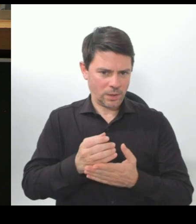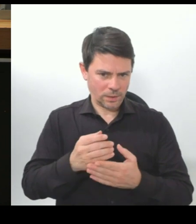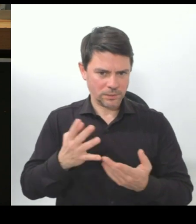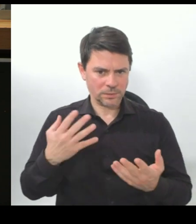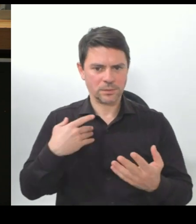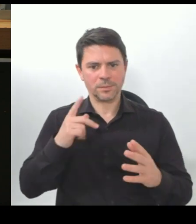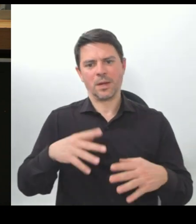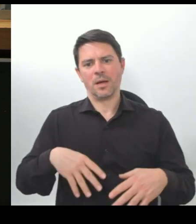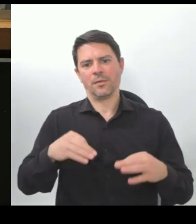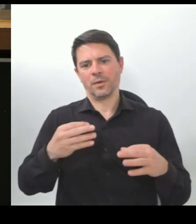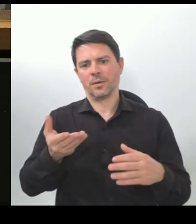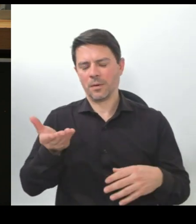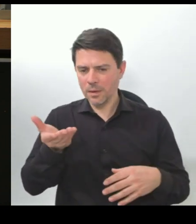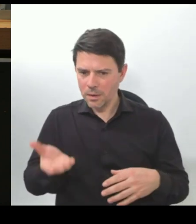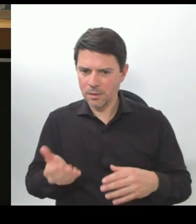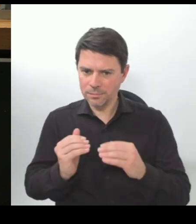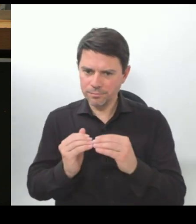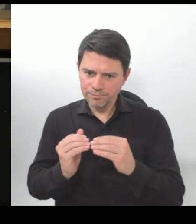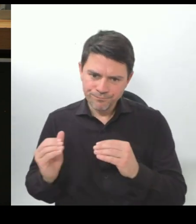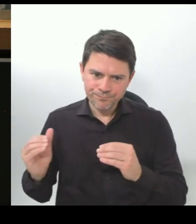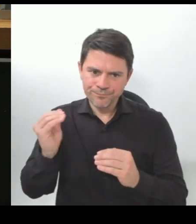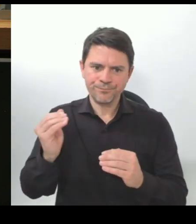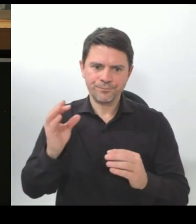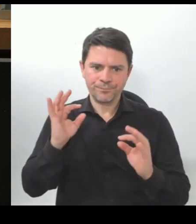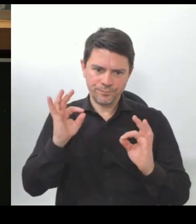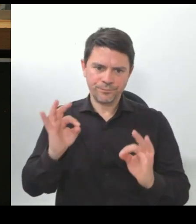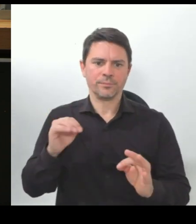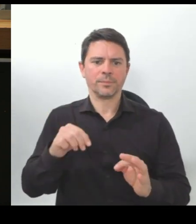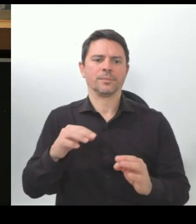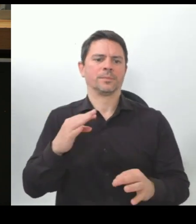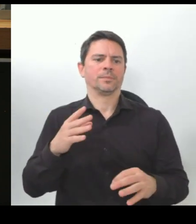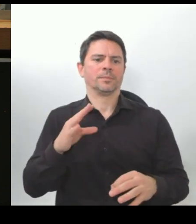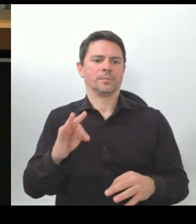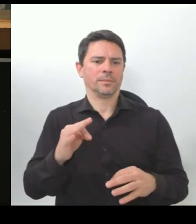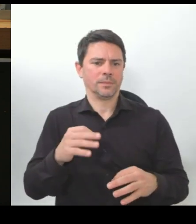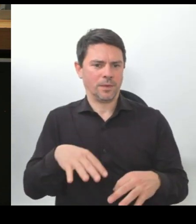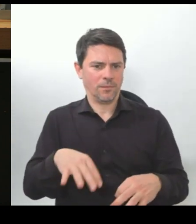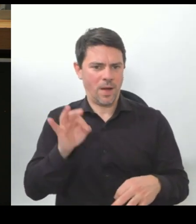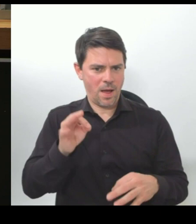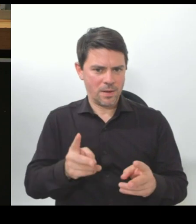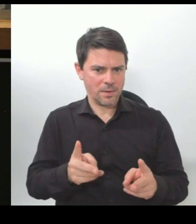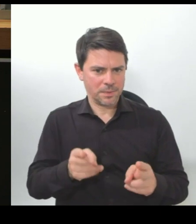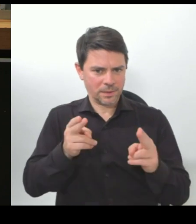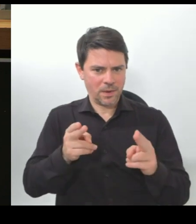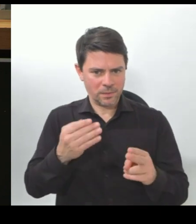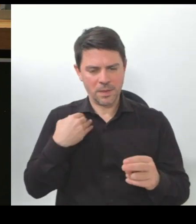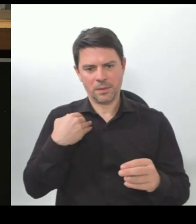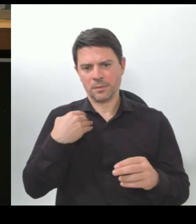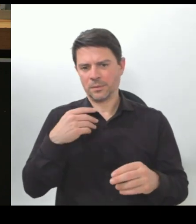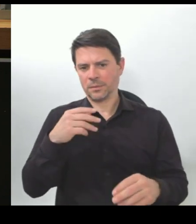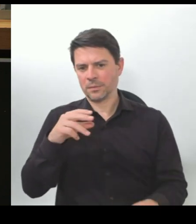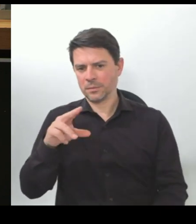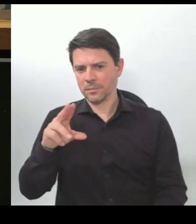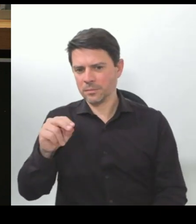Wahlperiode "Wir wollen den Schnitt der Landesbesoldung in Deutschland erreichen". Das ist in der letzten Wahlperiode auch